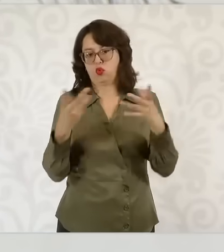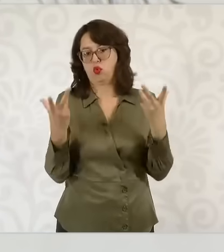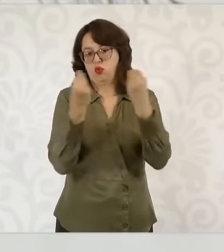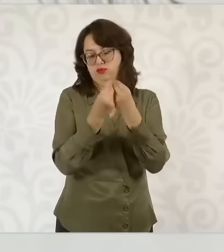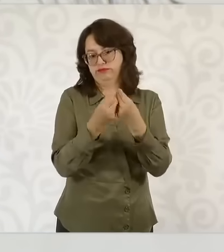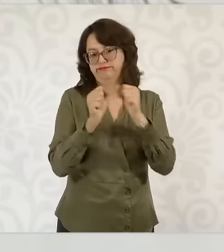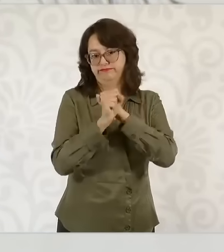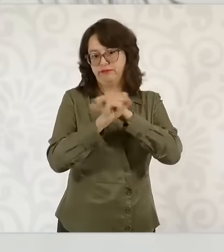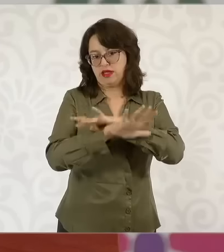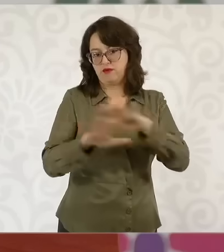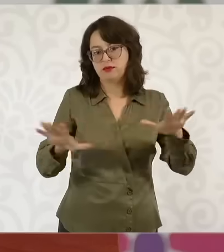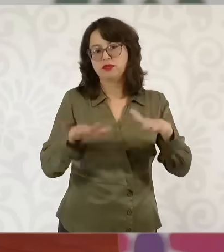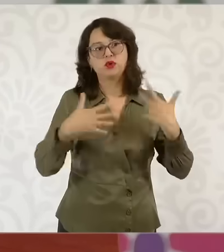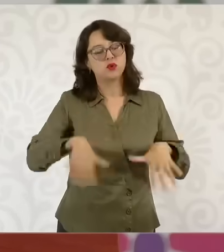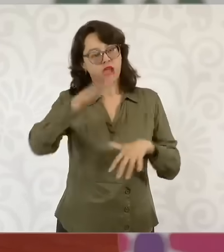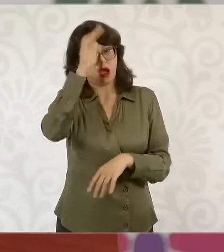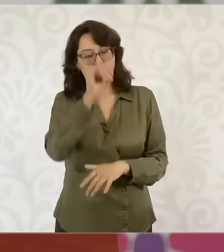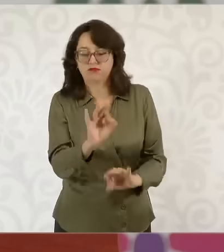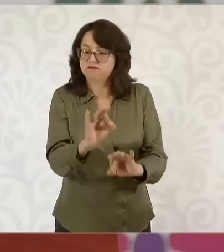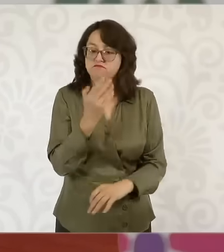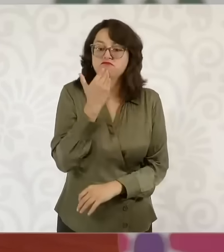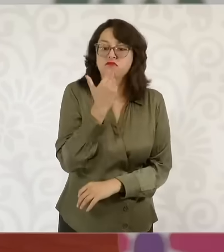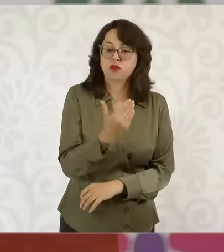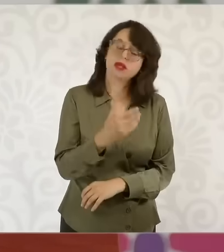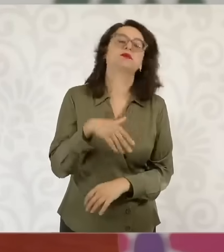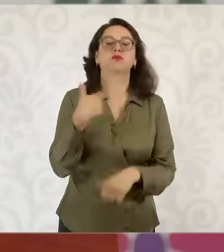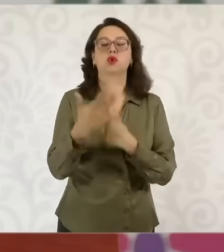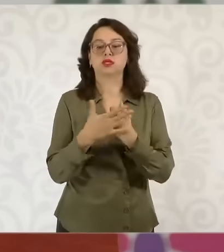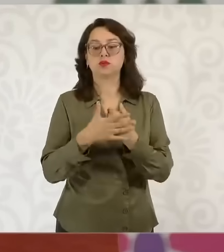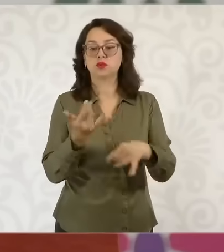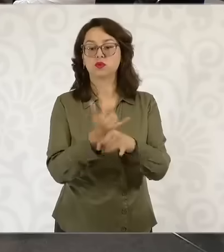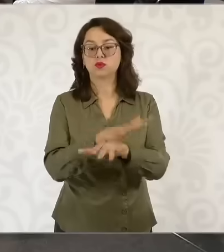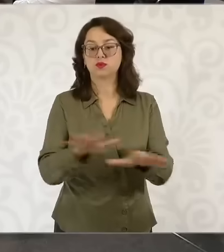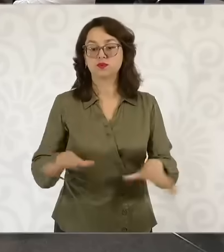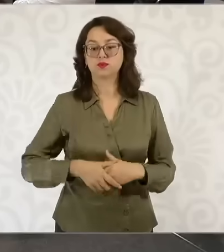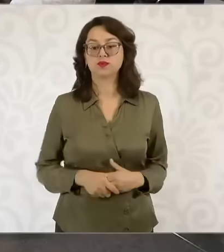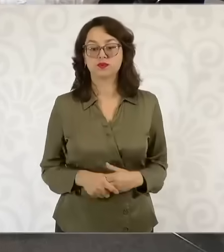acuerdo eh que se logró y se va a anunciar en un ratito. Gracias, presidenta. Buen día.